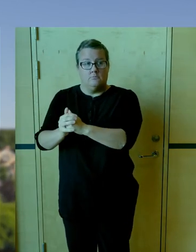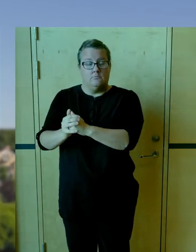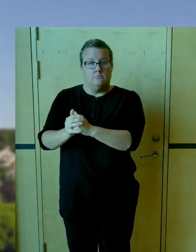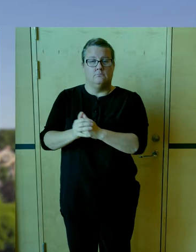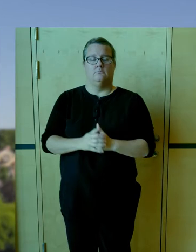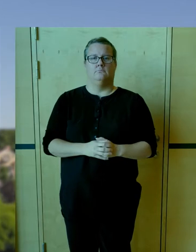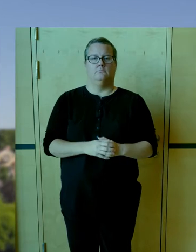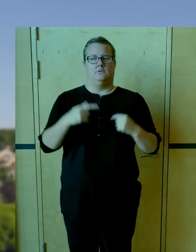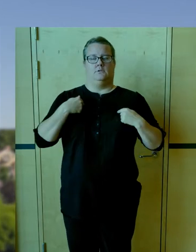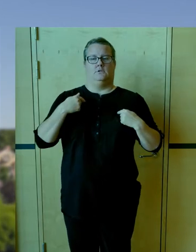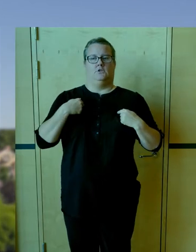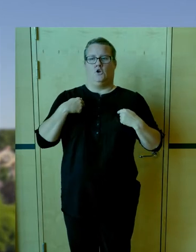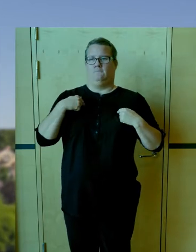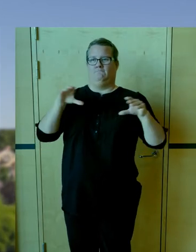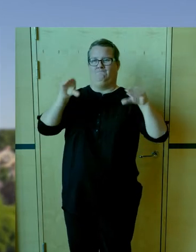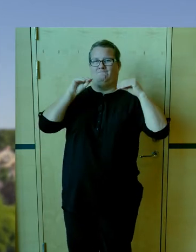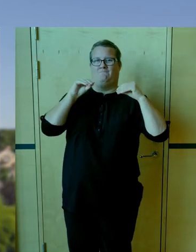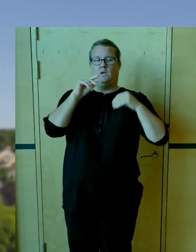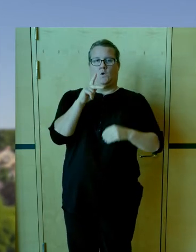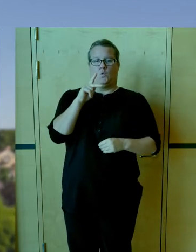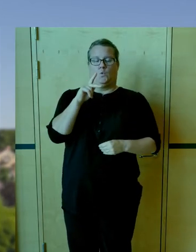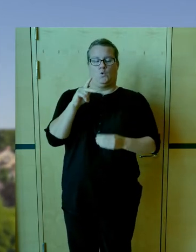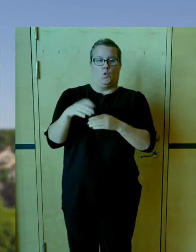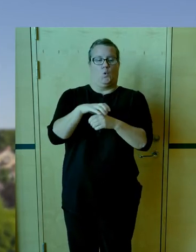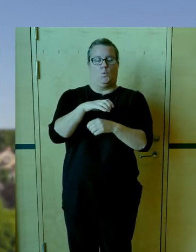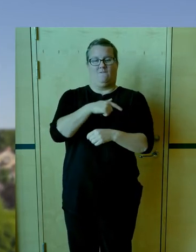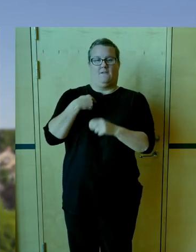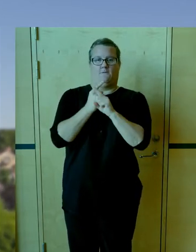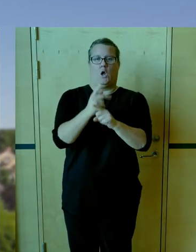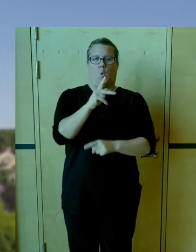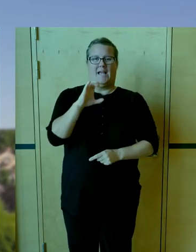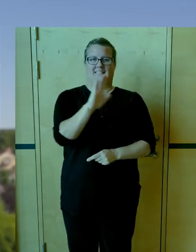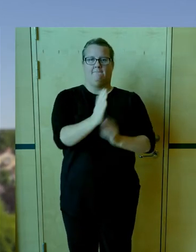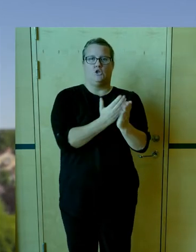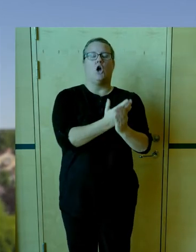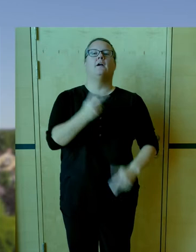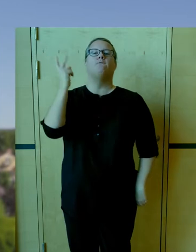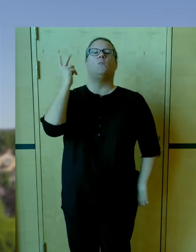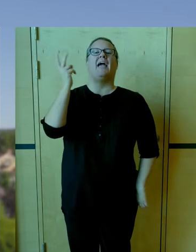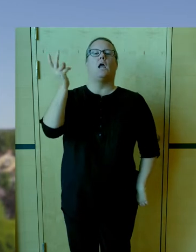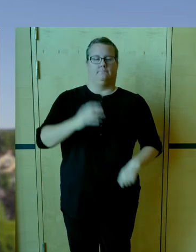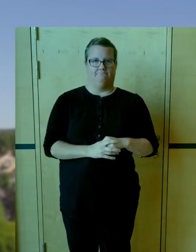Jag fyller jag finner att kommunfullmäktige beslutar enligt kommunstyrelsens förslag Åtgärder ska verkställas